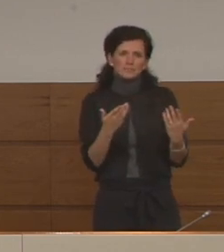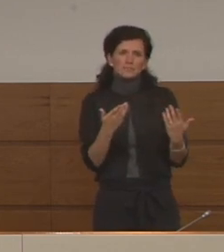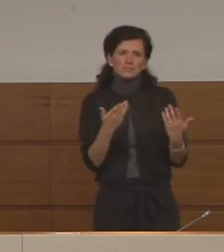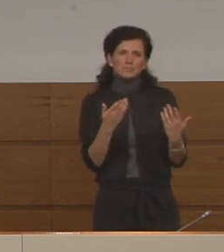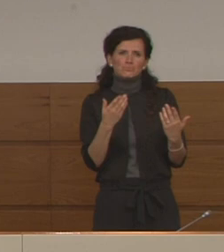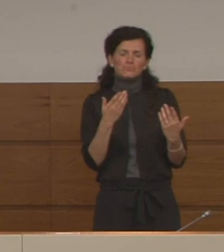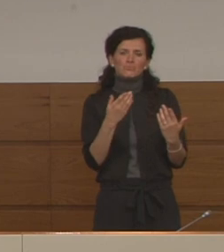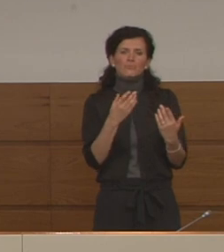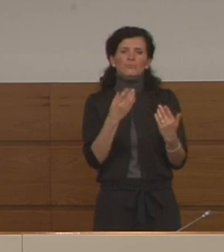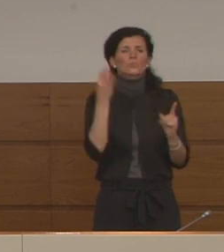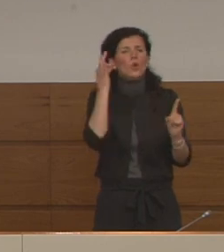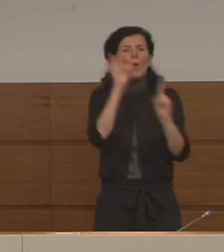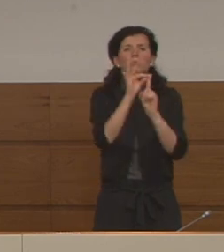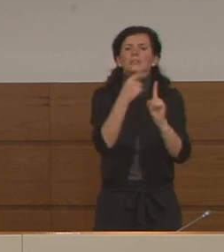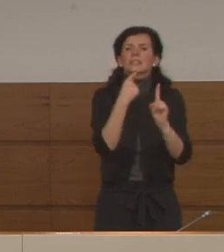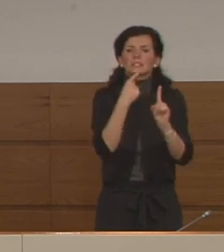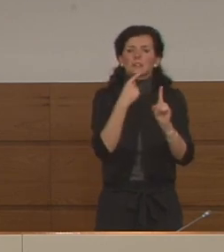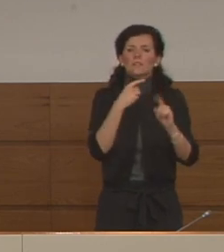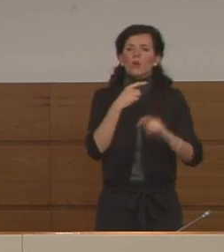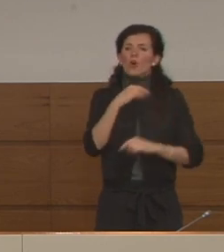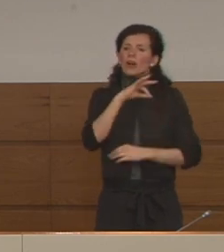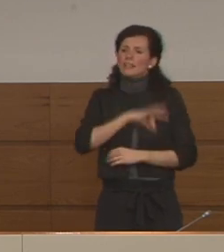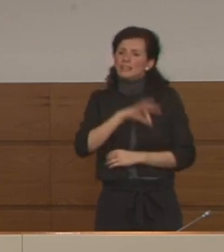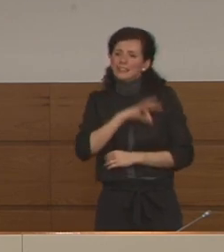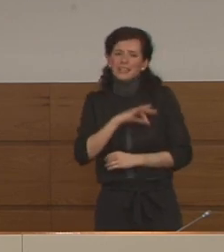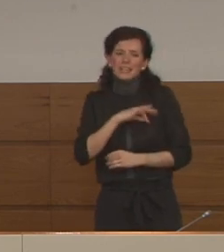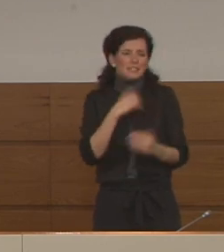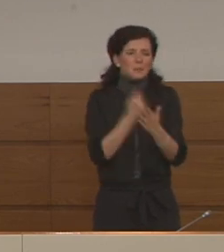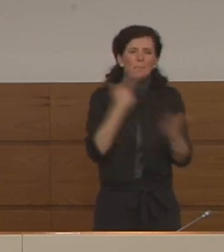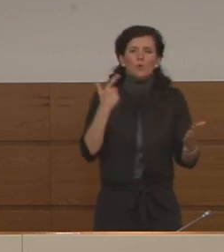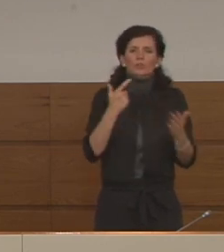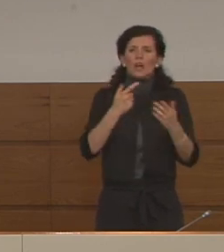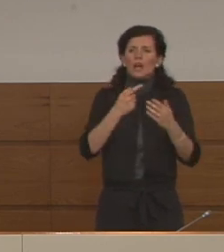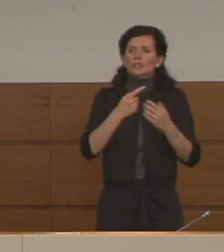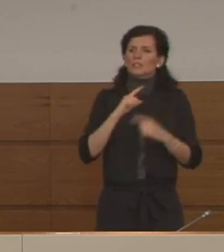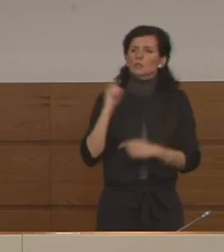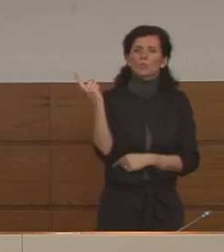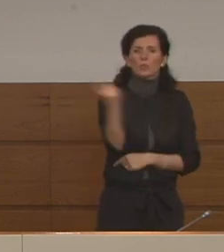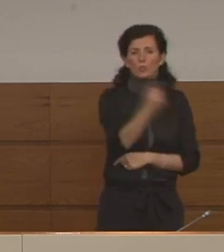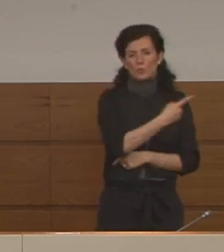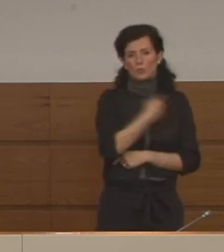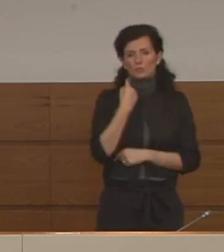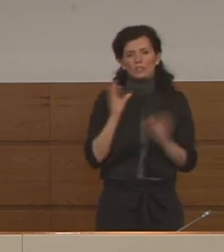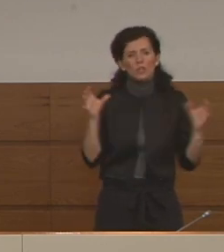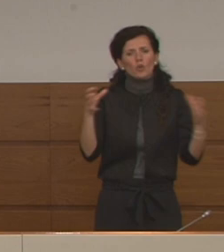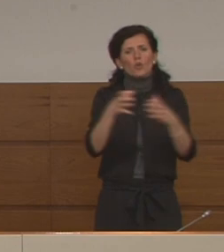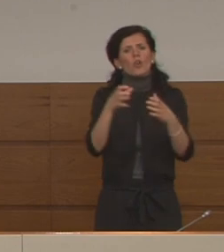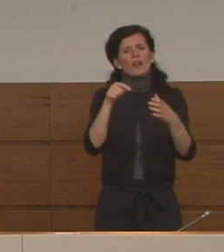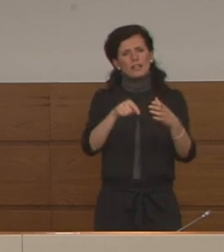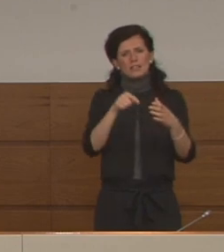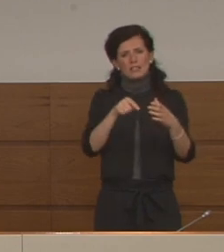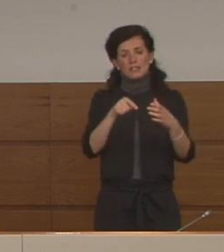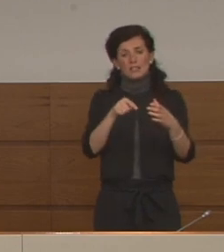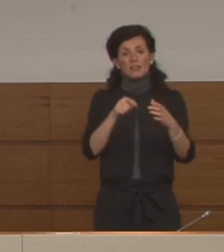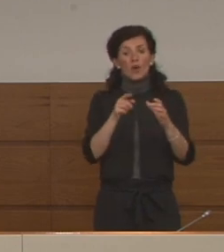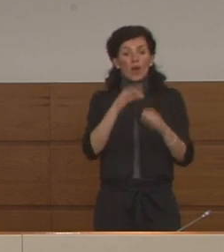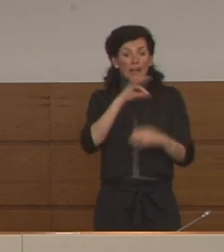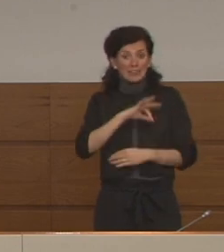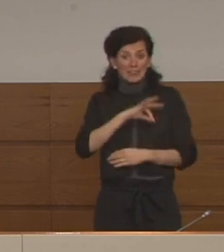essenziali della nostra collettività che devono essere decisi al massimo livello